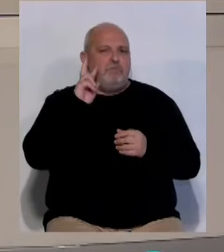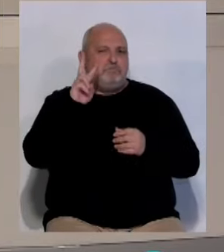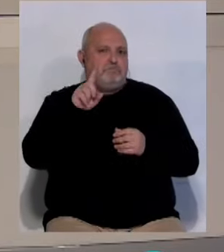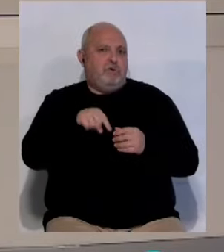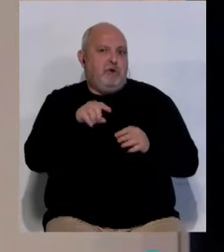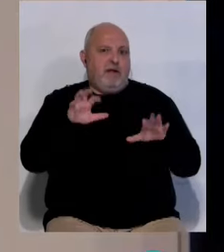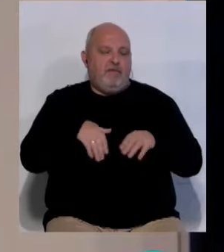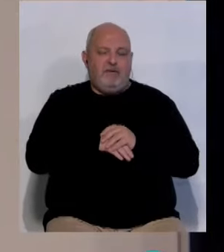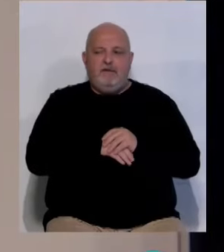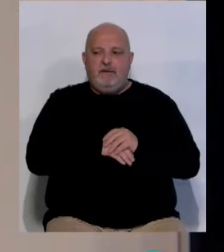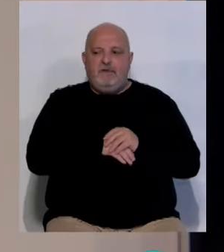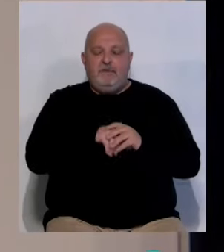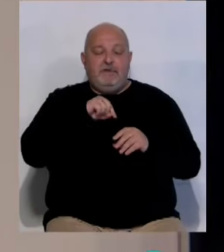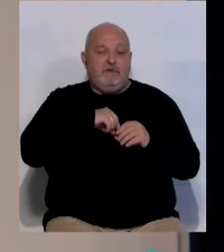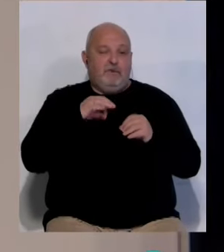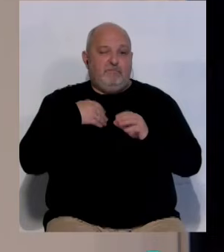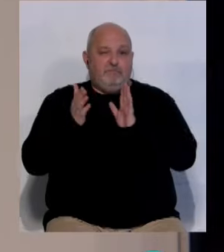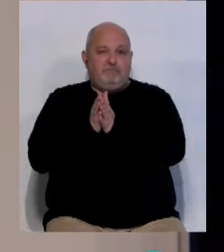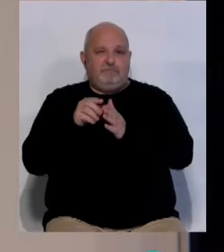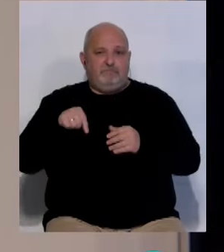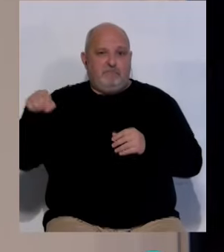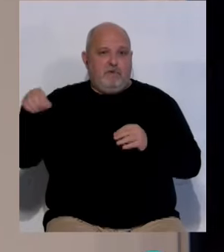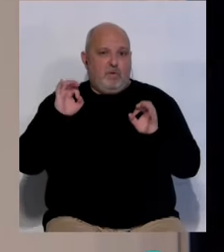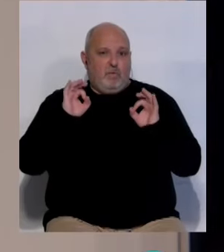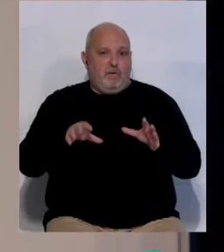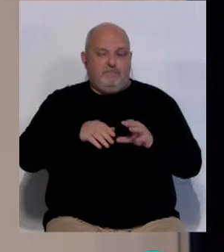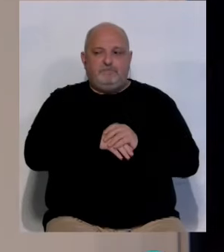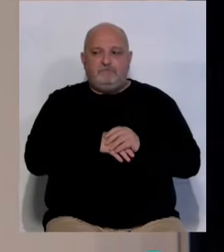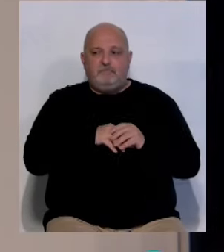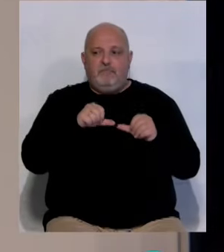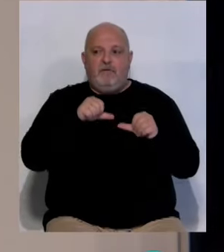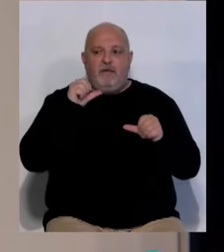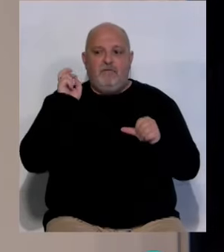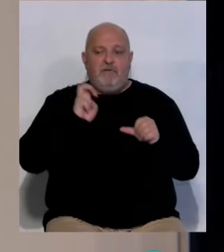t Bueno yo más o menos la línea que mis compañeros que decía jes teniendo en cuenta de dónde venimos